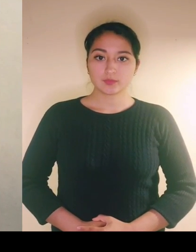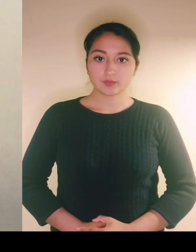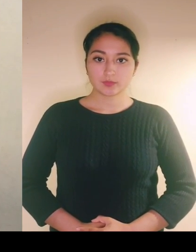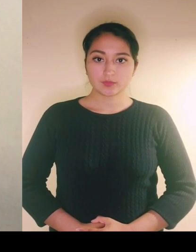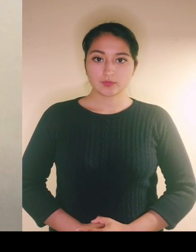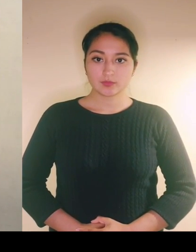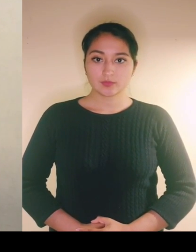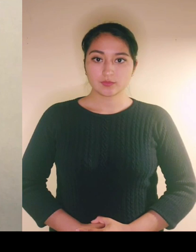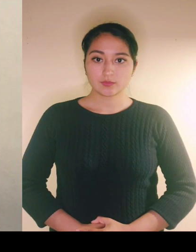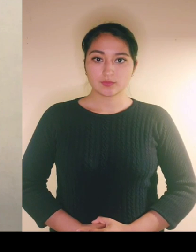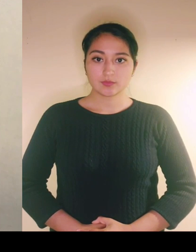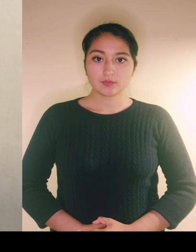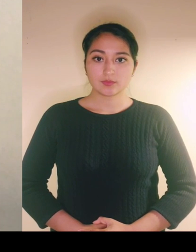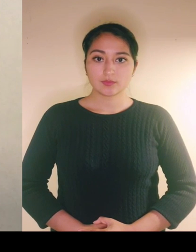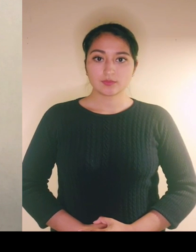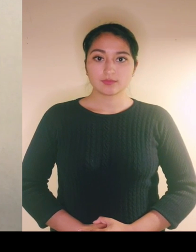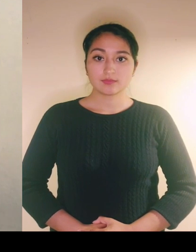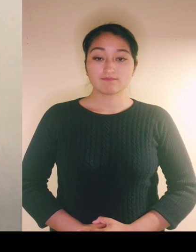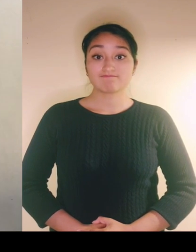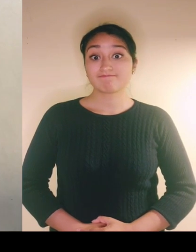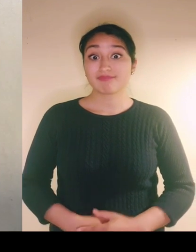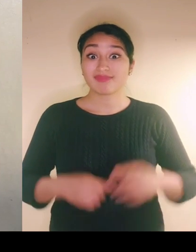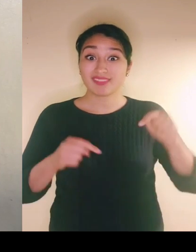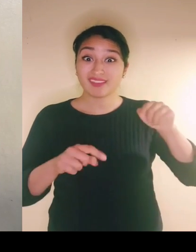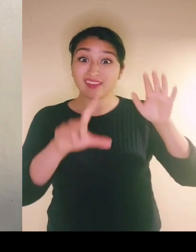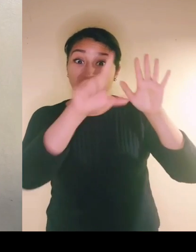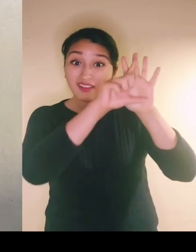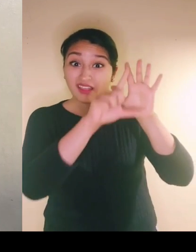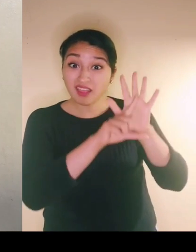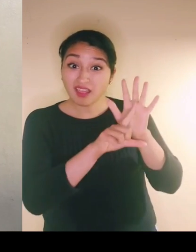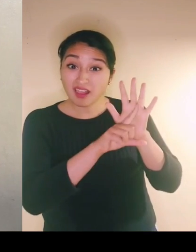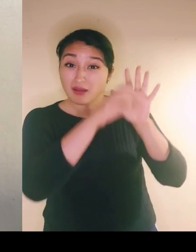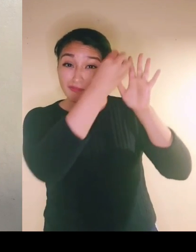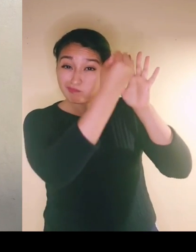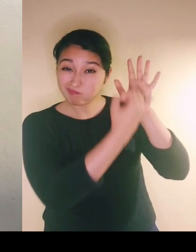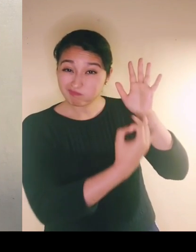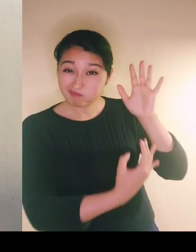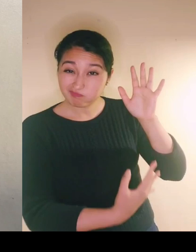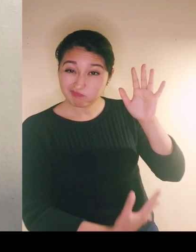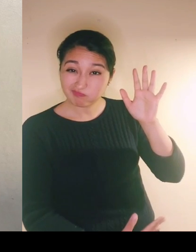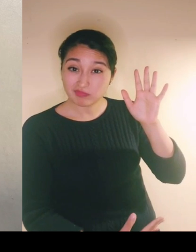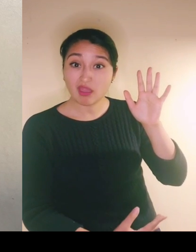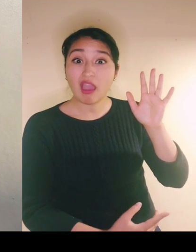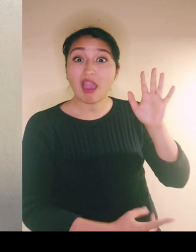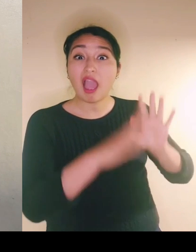y potestades de las personas con discapacidad. Esa normativa, así como muchas otras, resulta ser